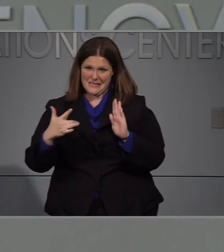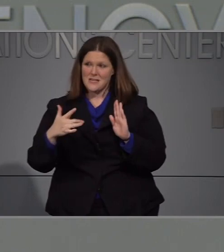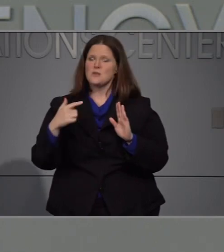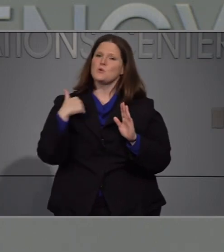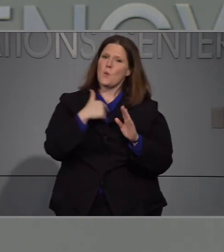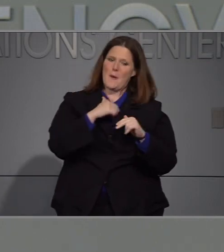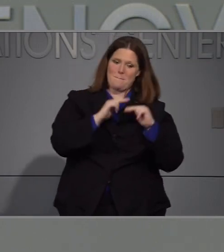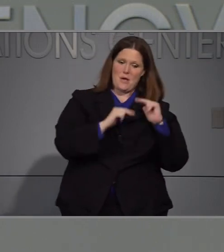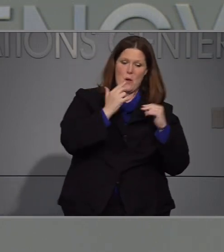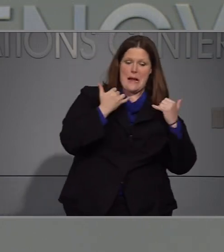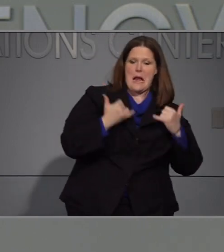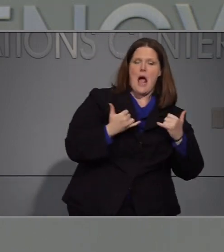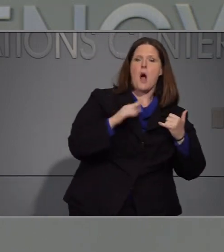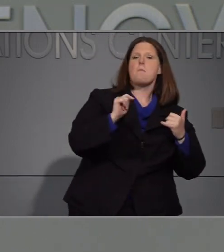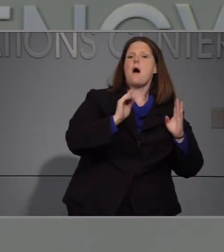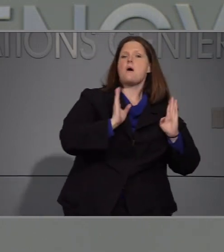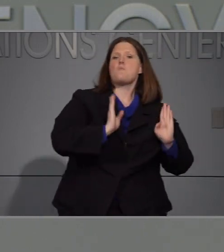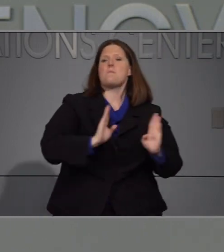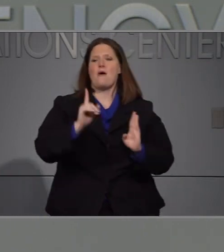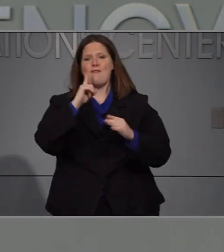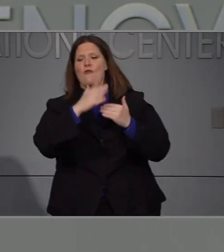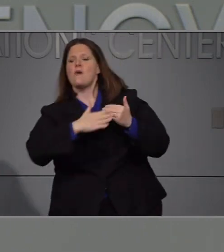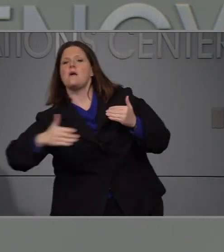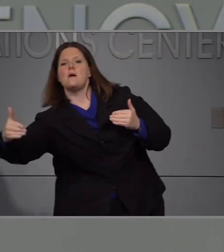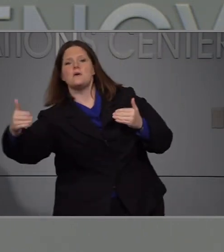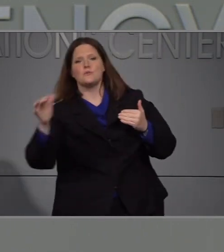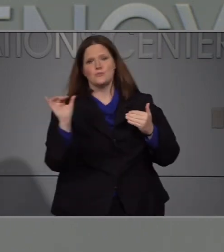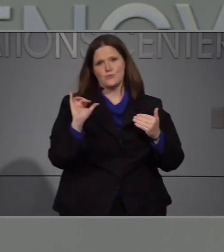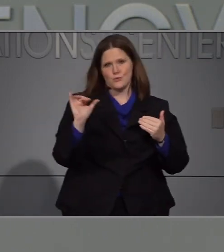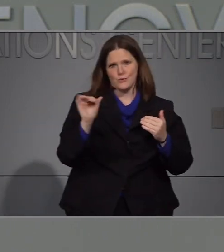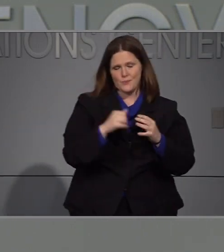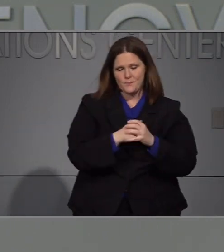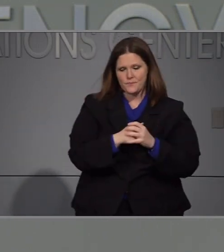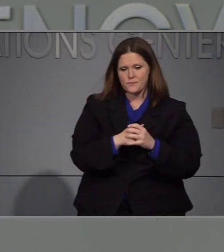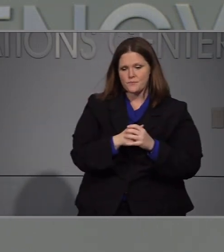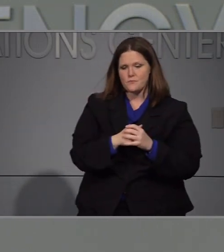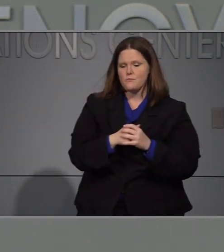sino nada nada más para lo que nosotros estamos ahora, sino también para poder responder de